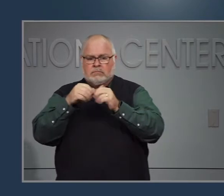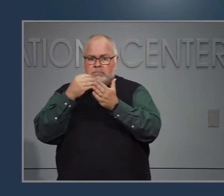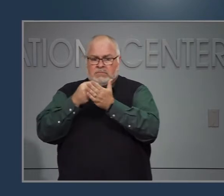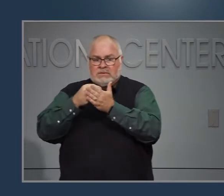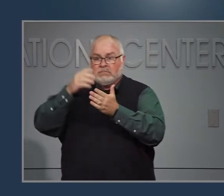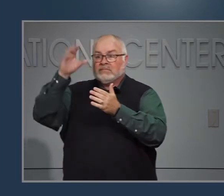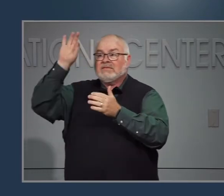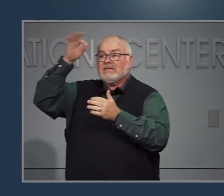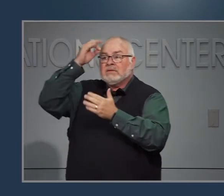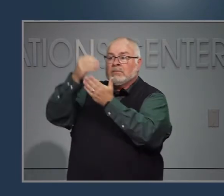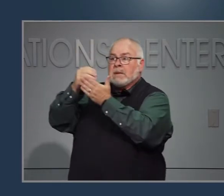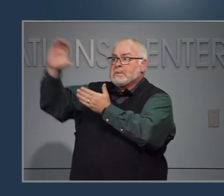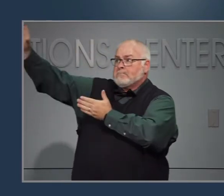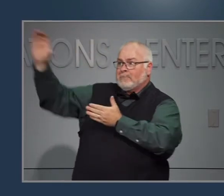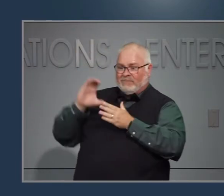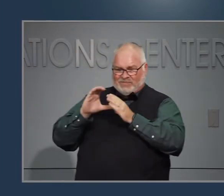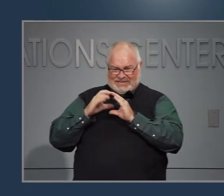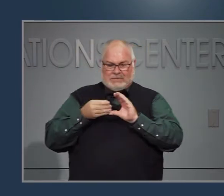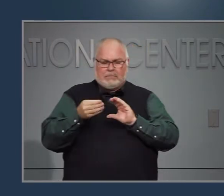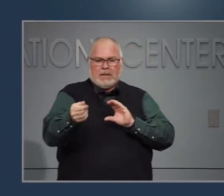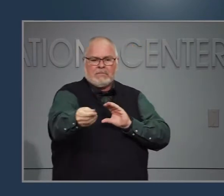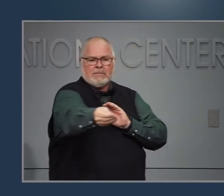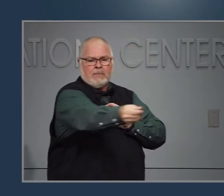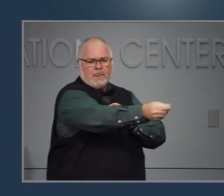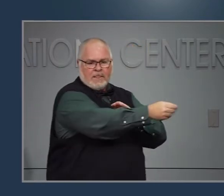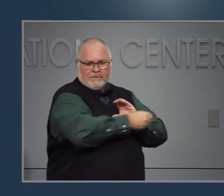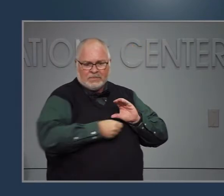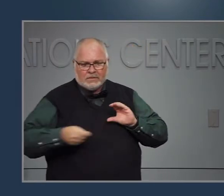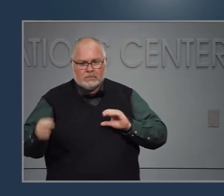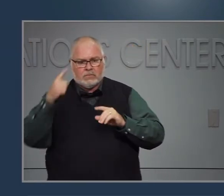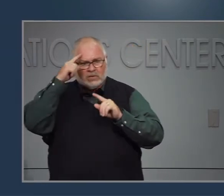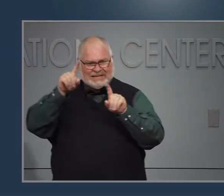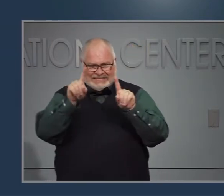vamos a bien, vamos a dar los fondos federales de quiere.